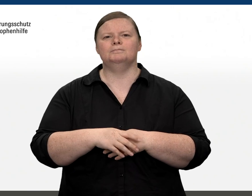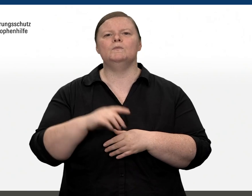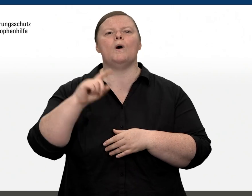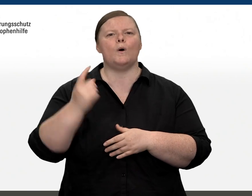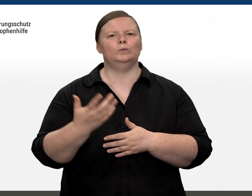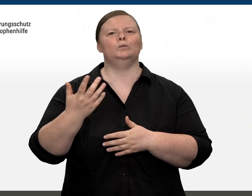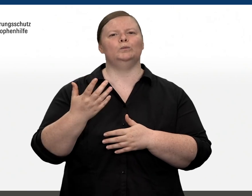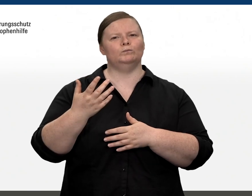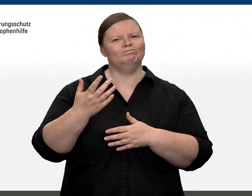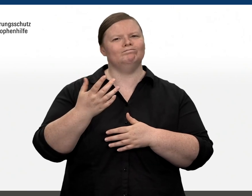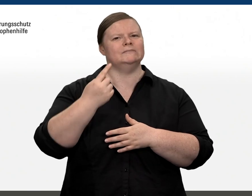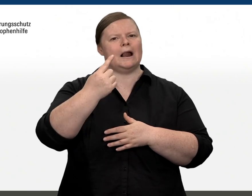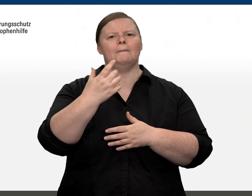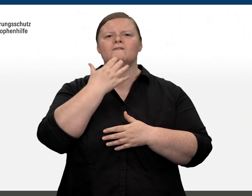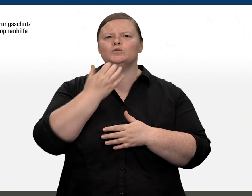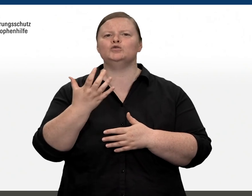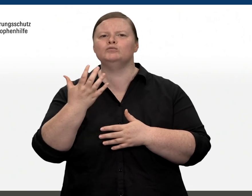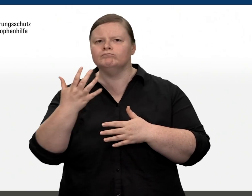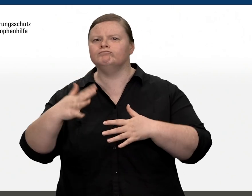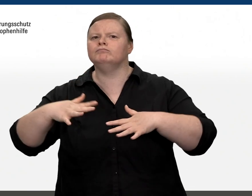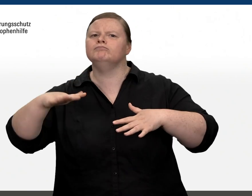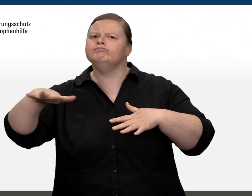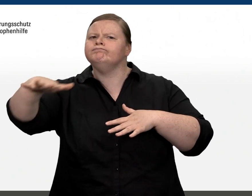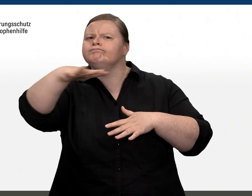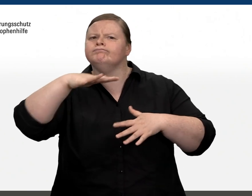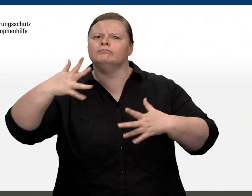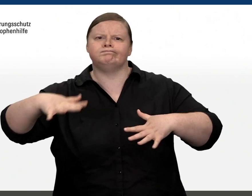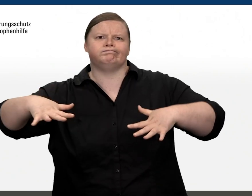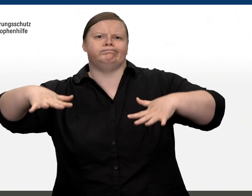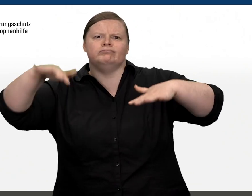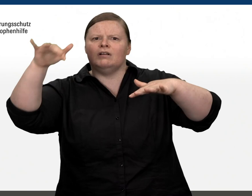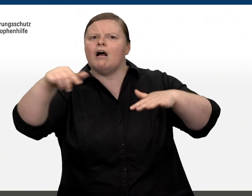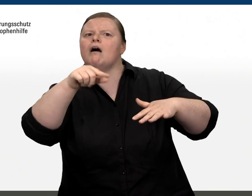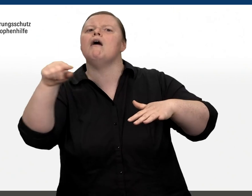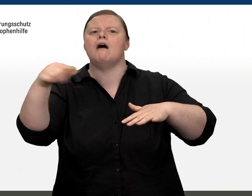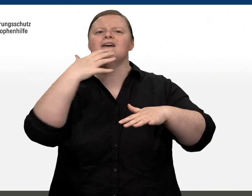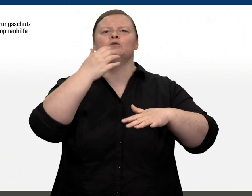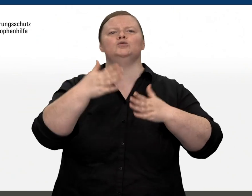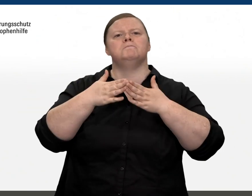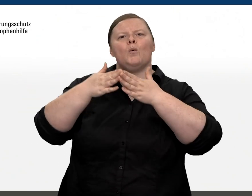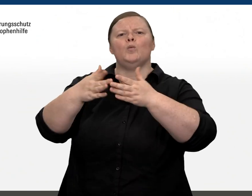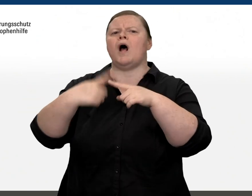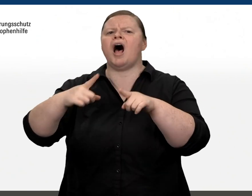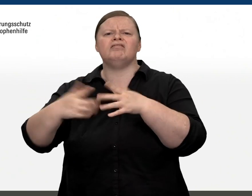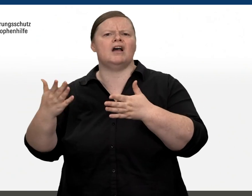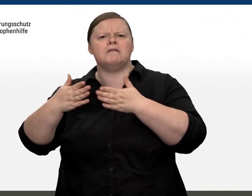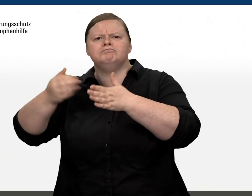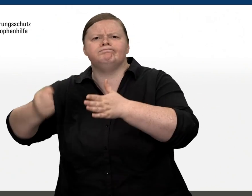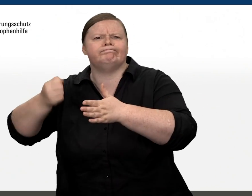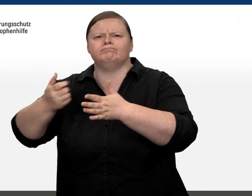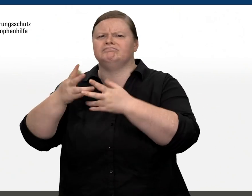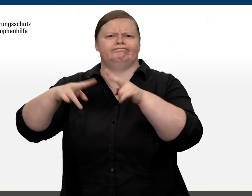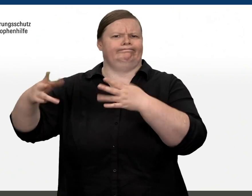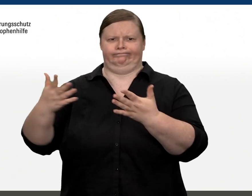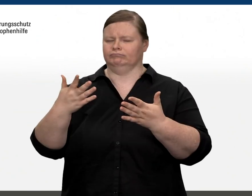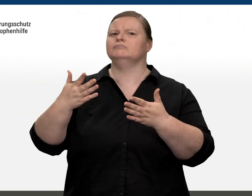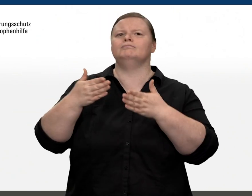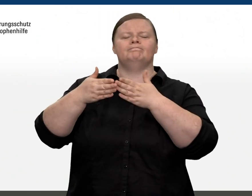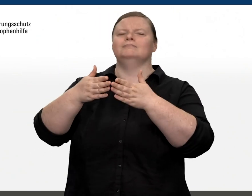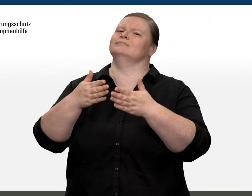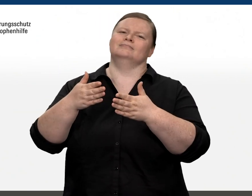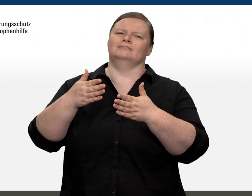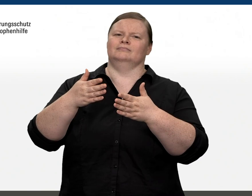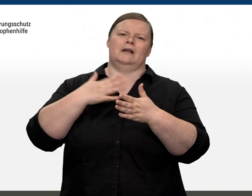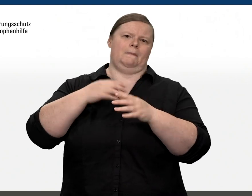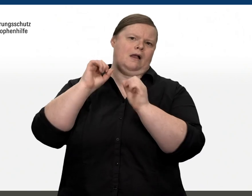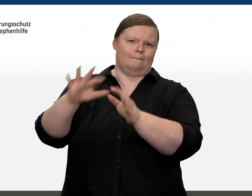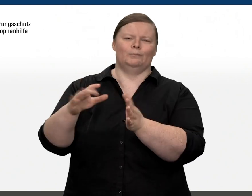So sollten Sie wegen der Wellenbildung